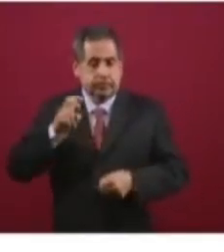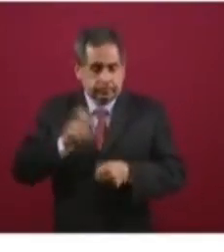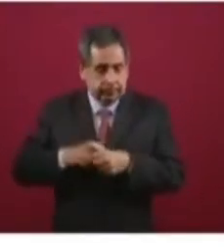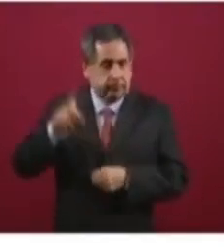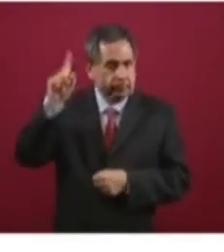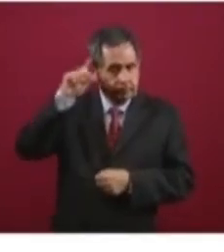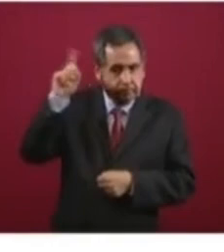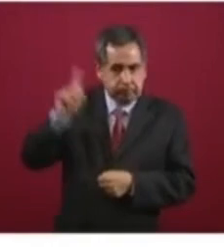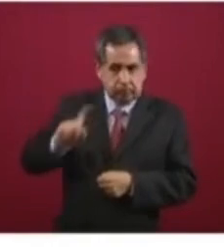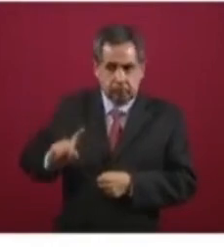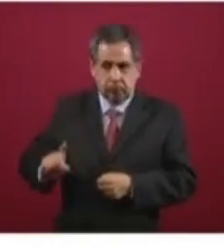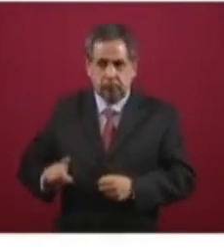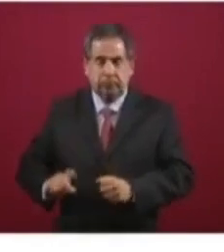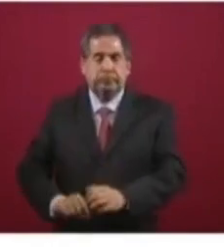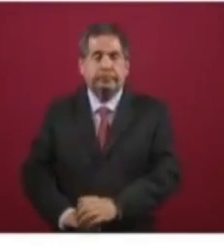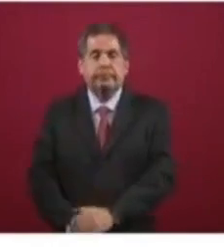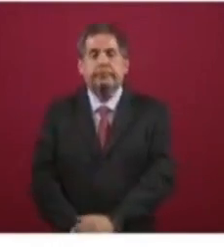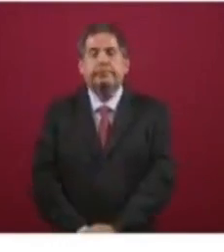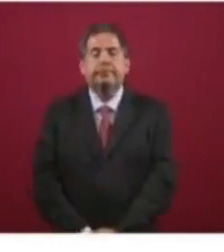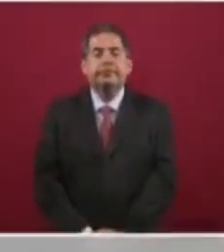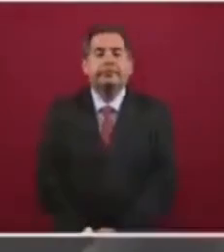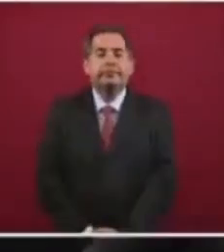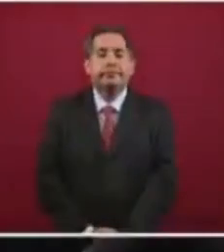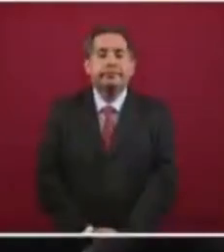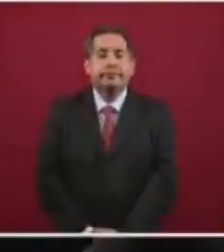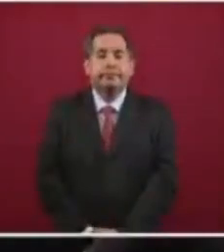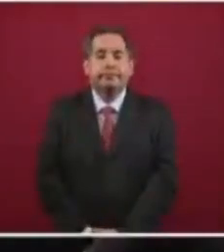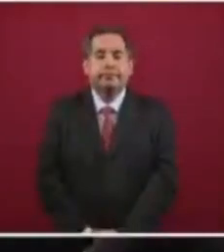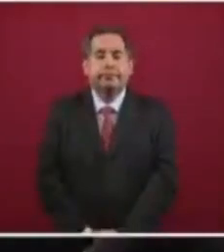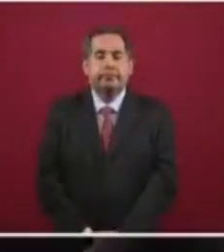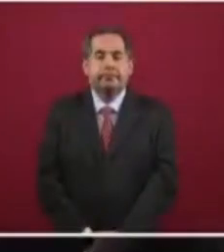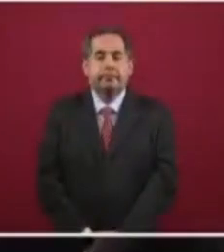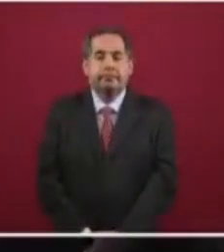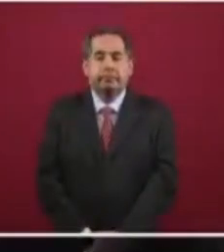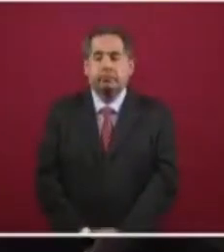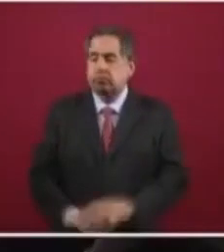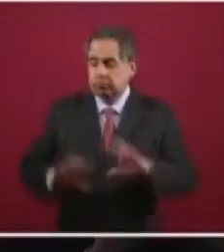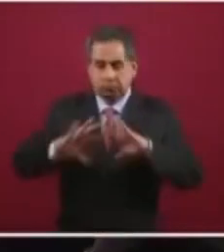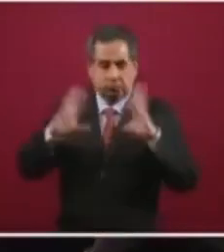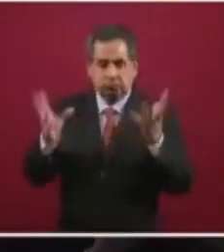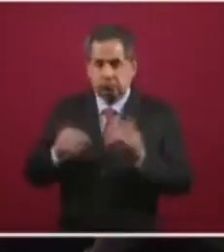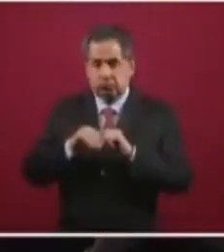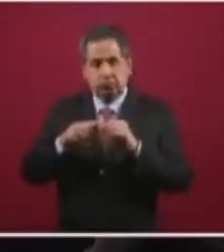el estado de Zacatecas. Sería todo, señor presidente.